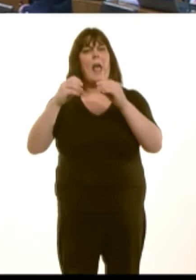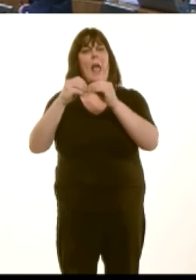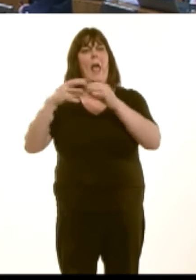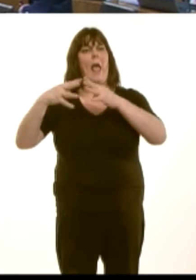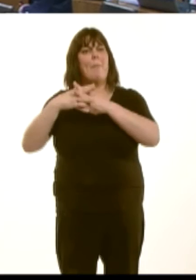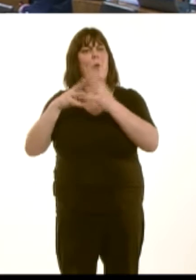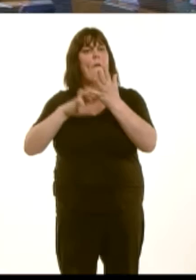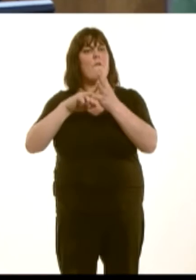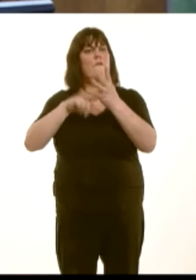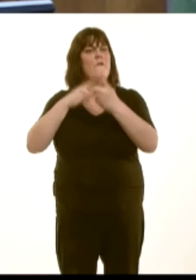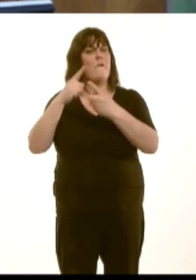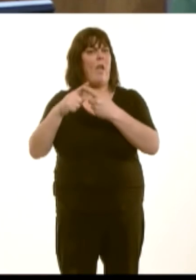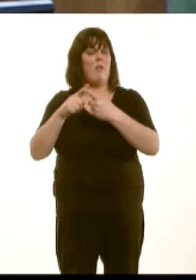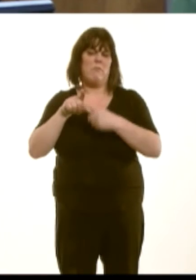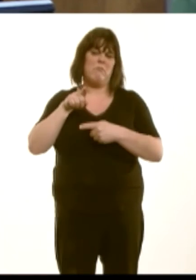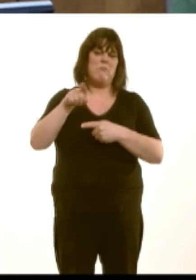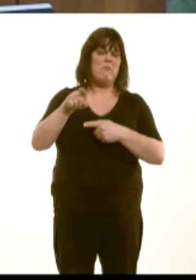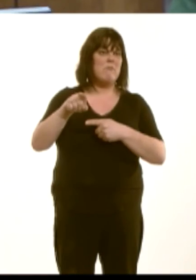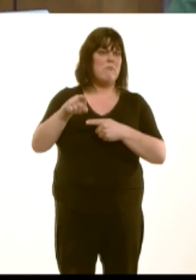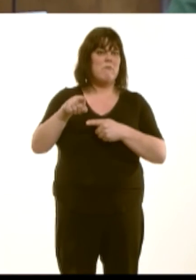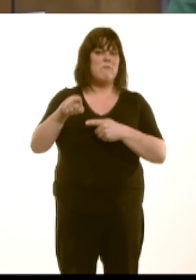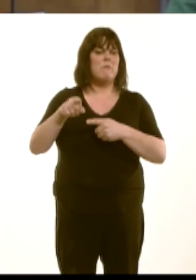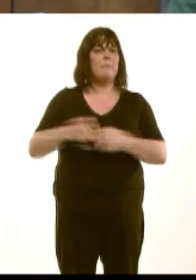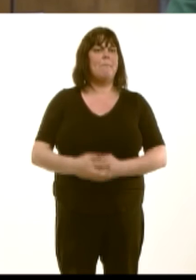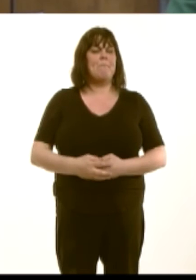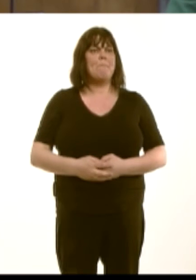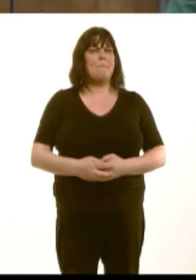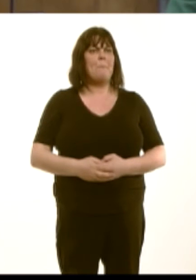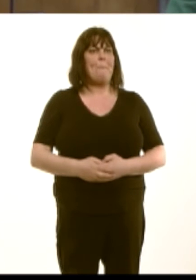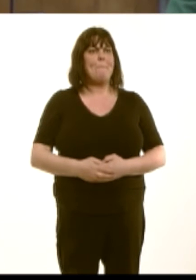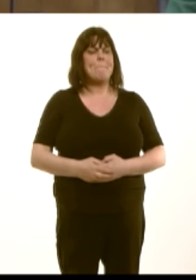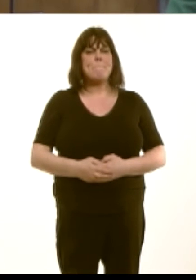Ynglyn ag Aberystwyth i Gaerfyrddin, y trueni mawr, wrth gwrs, yw bod y trac wedi cael ei